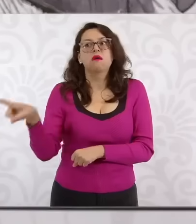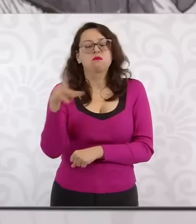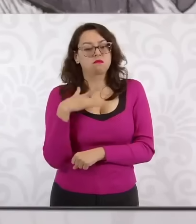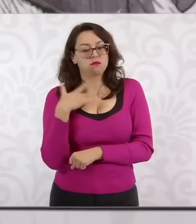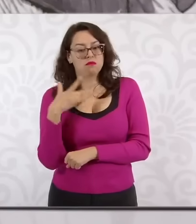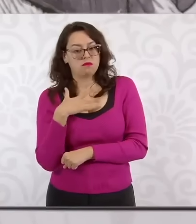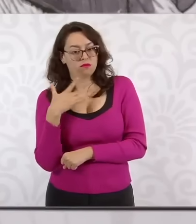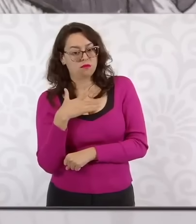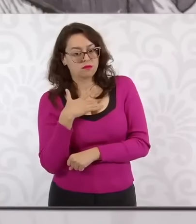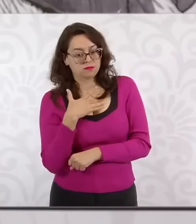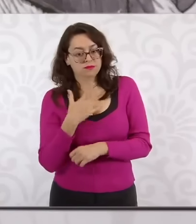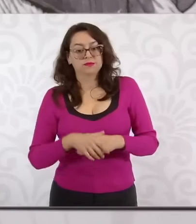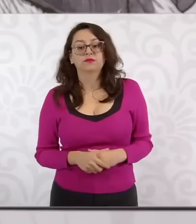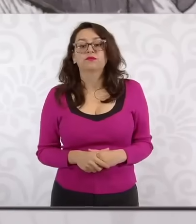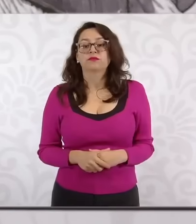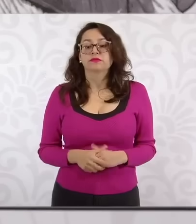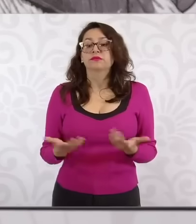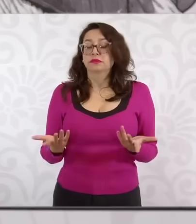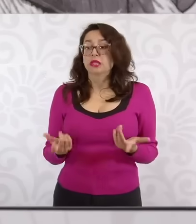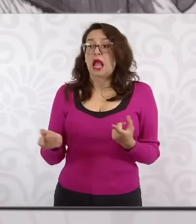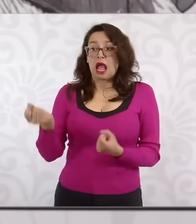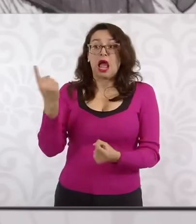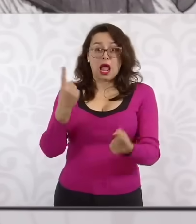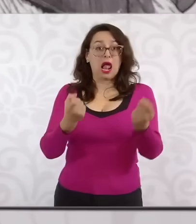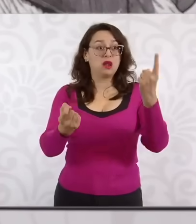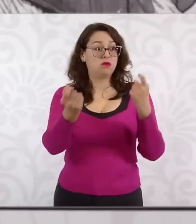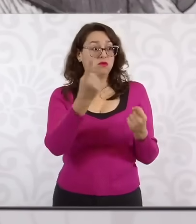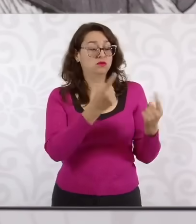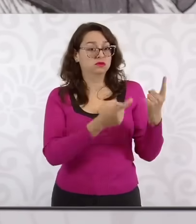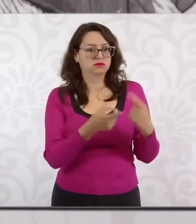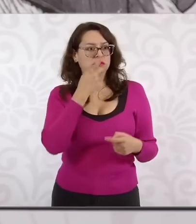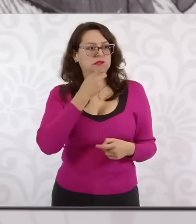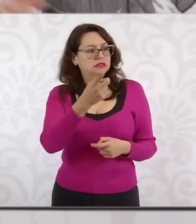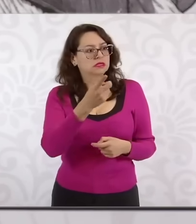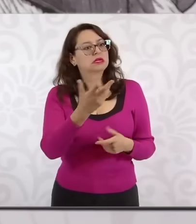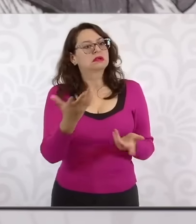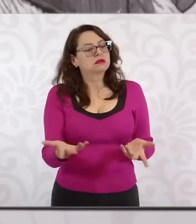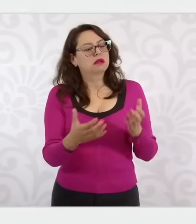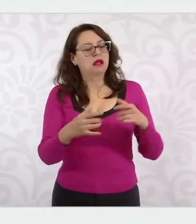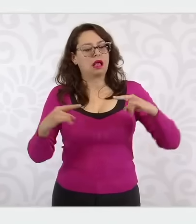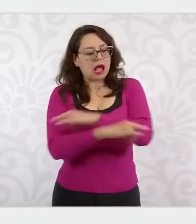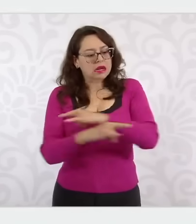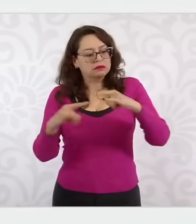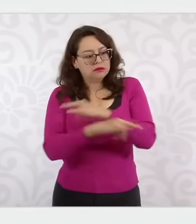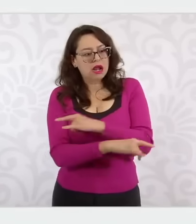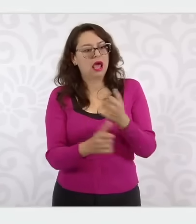la República nos hablaron de robo de vehículo en carreteras. De ahí se reforzó la estrategia para